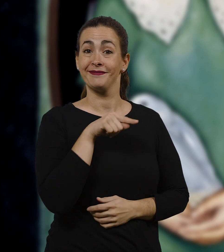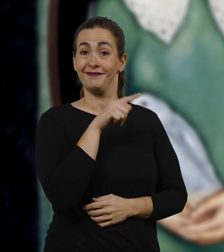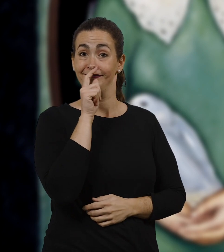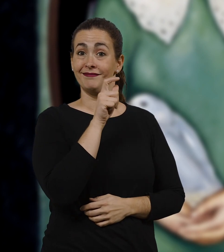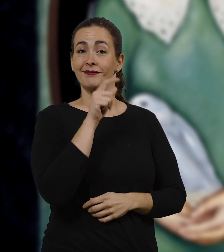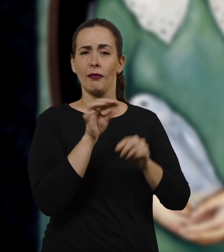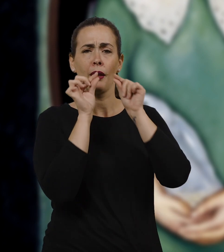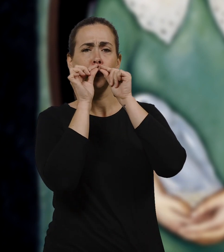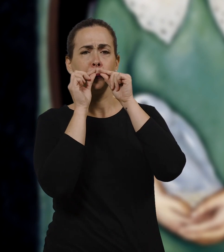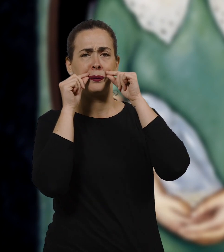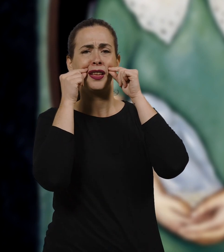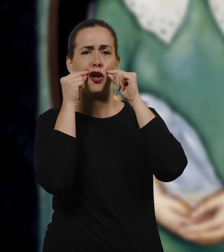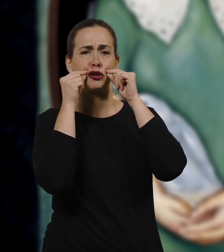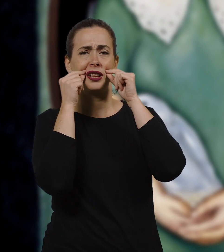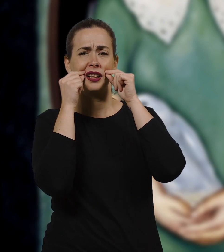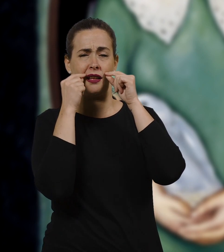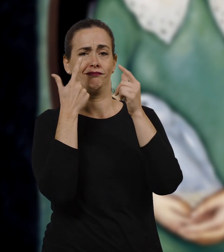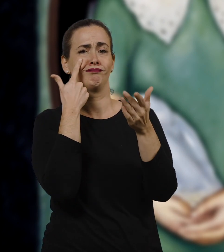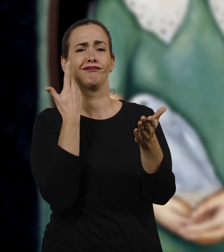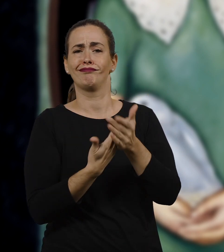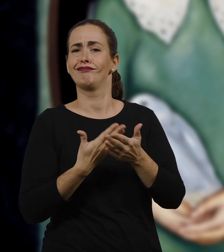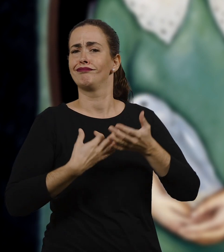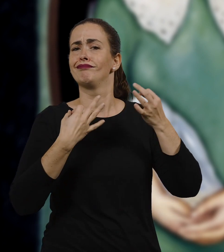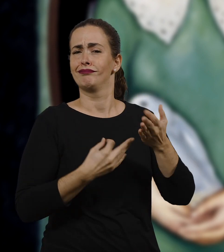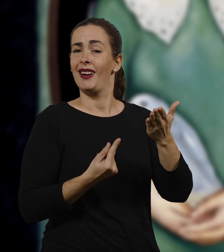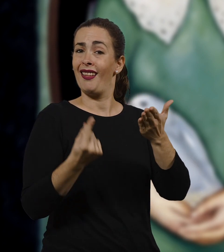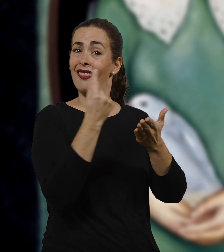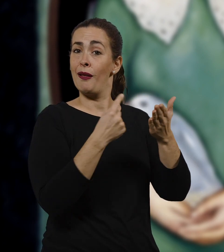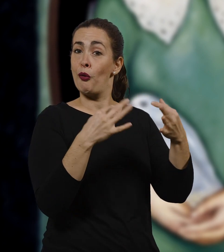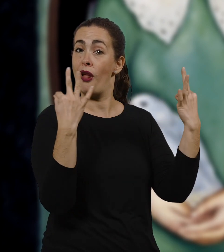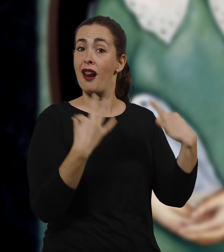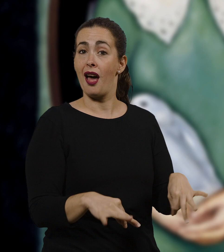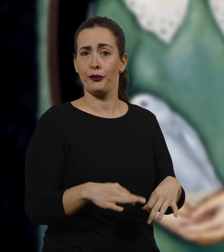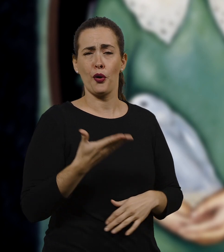L’home porta bigoti i exemplifica la importància del dibuix al natural